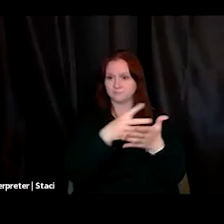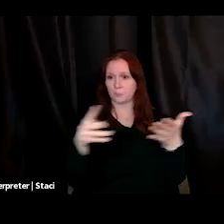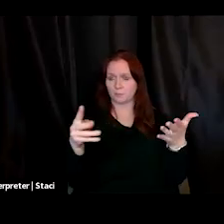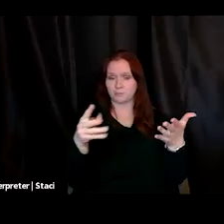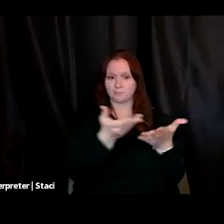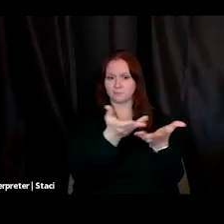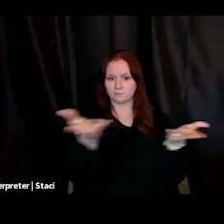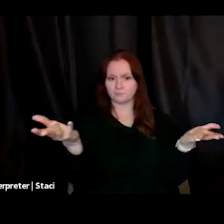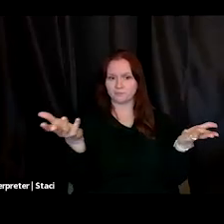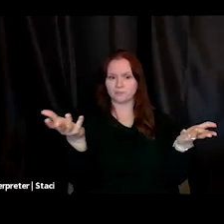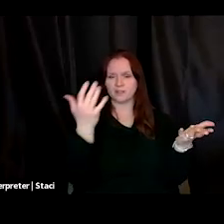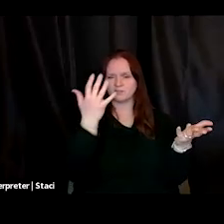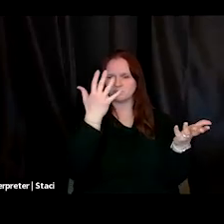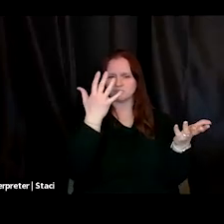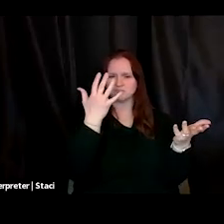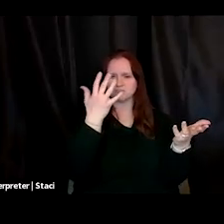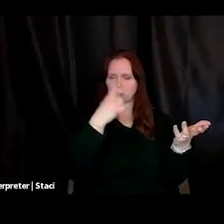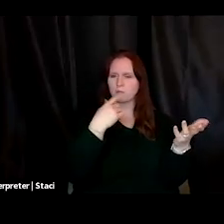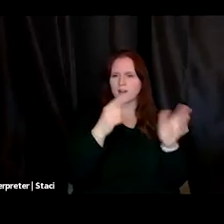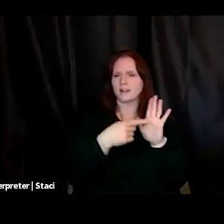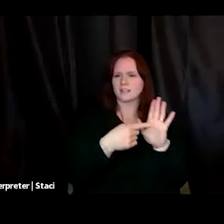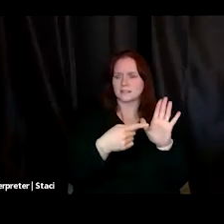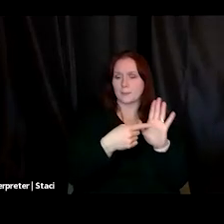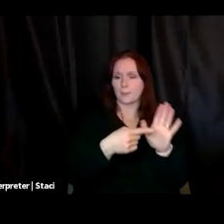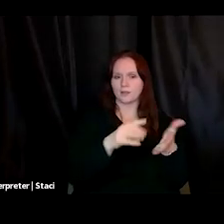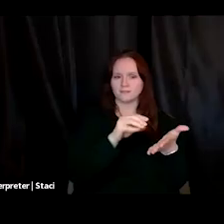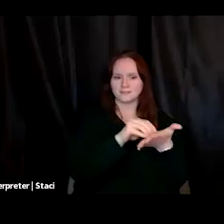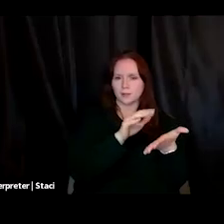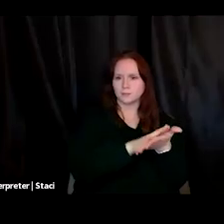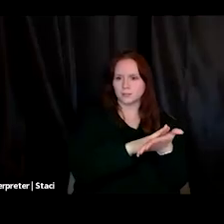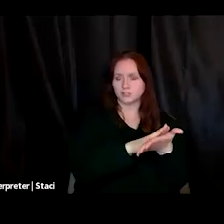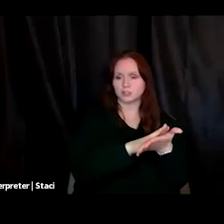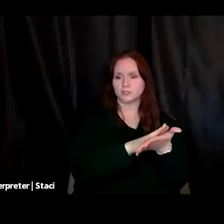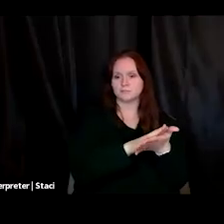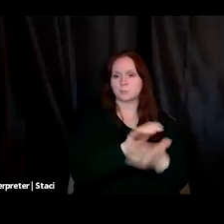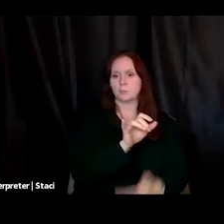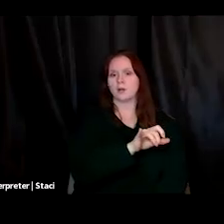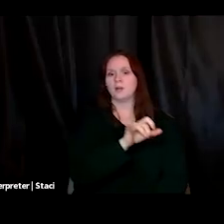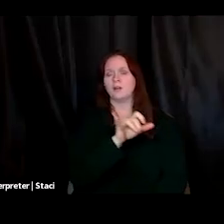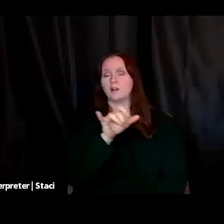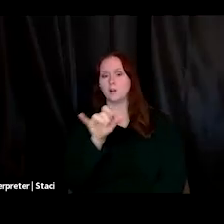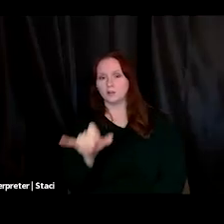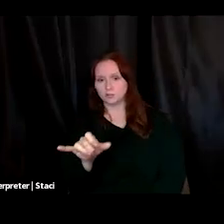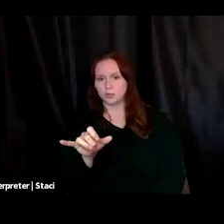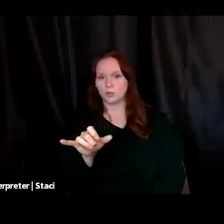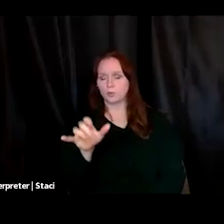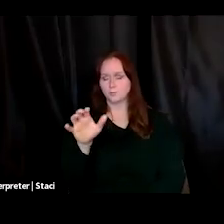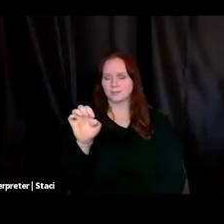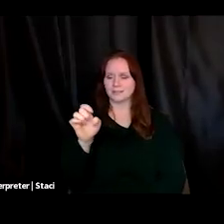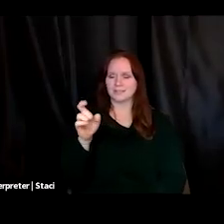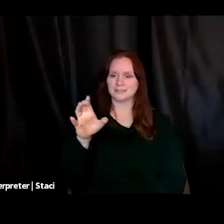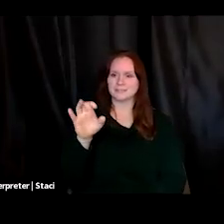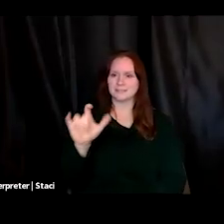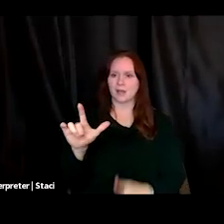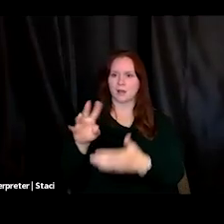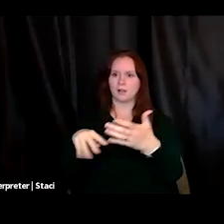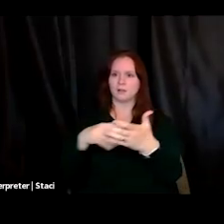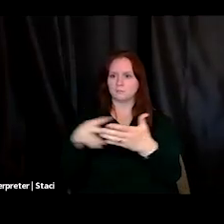recordar y a menudo conducía a informes incompletos o inexactos. Esta nueva regla reducirá la carga